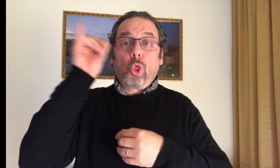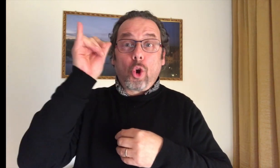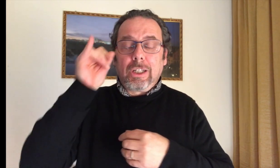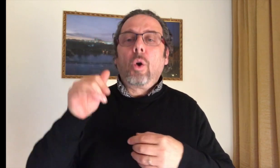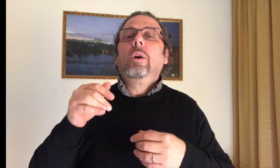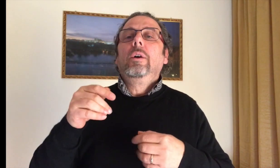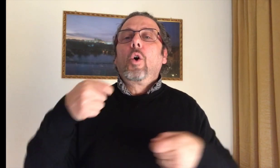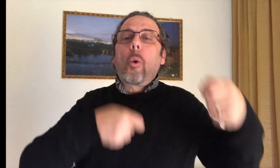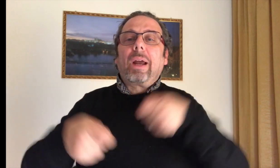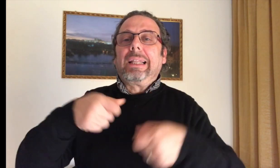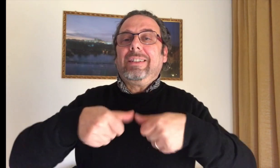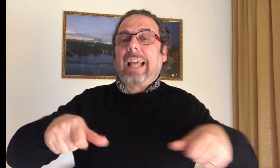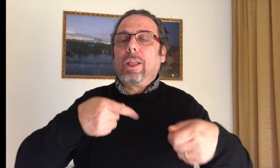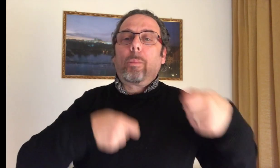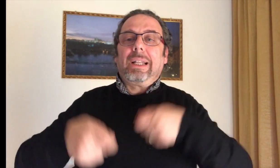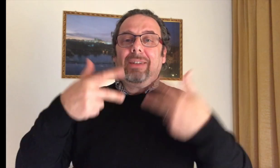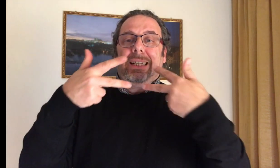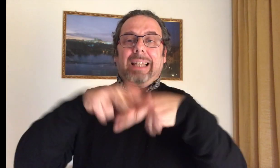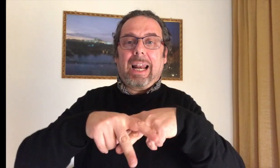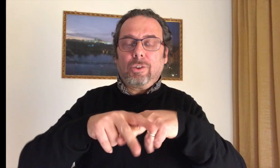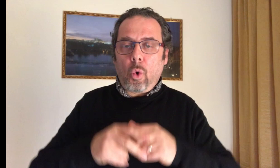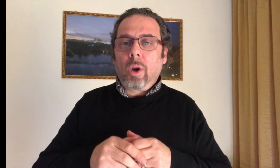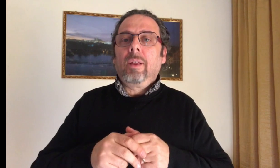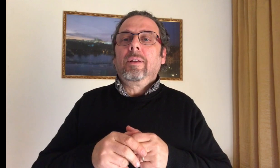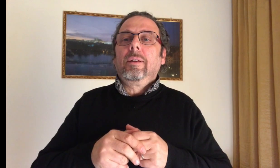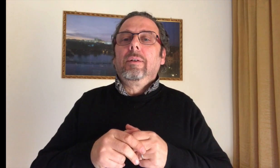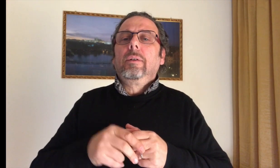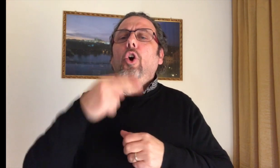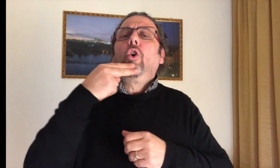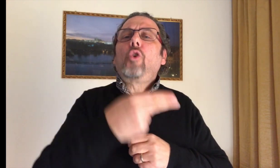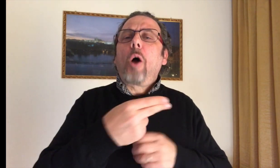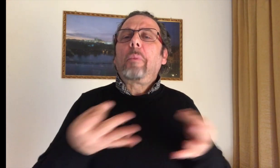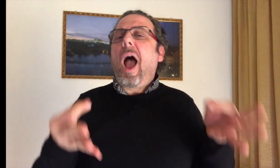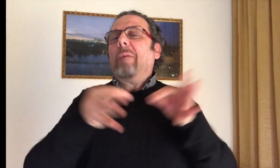sempre presso la Cooperativa Segni d’Integrazione.